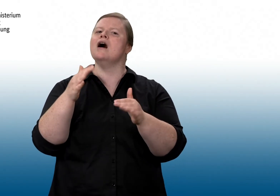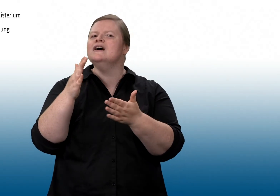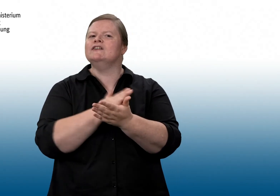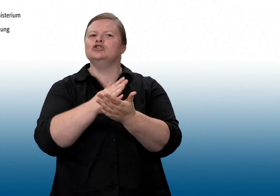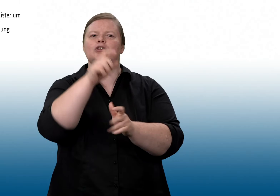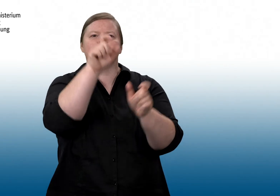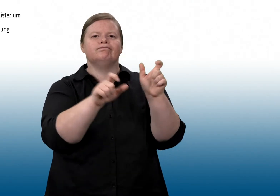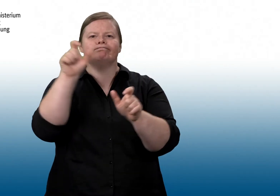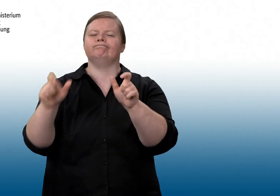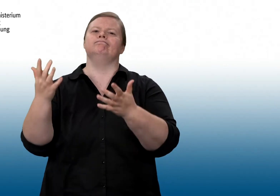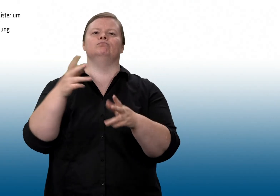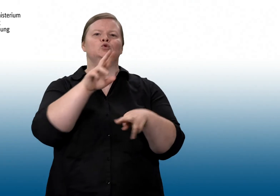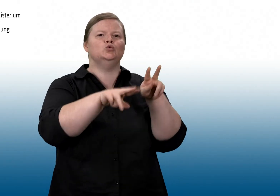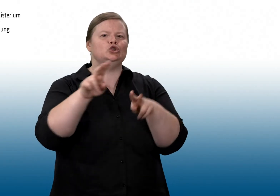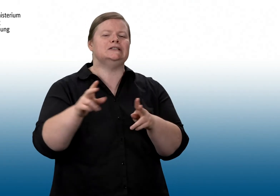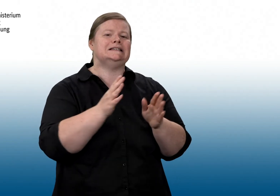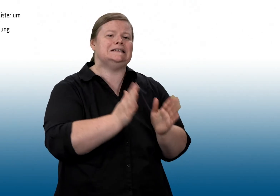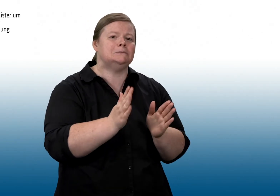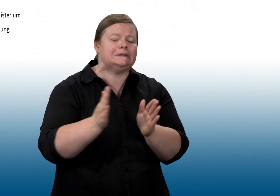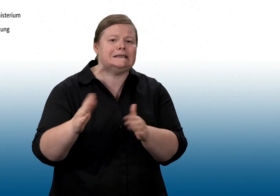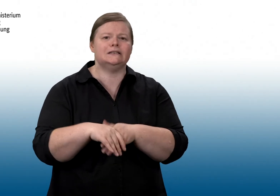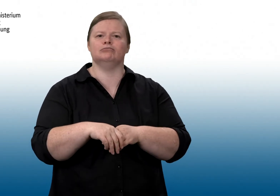unterschiedlichen Disziplinen,